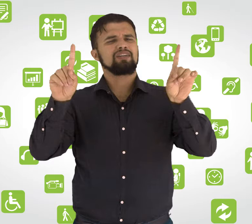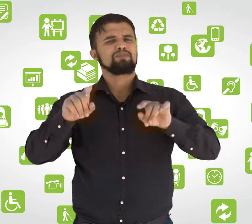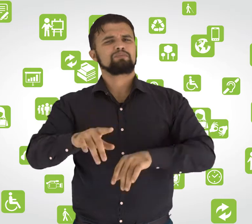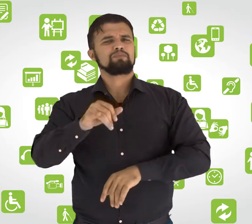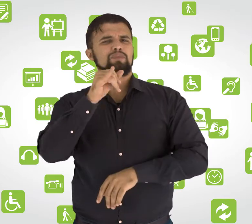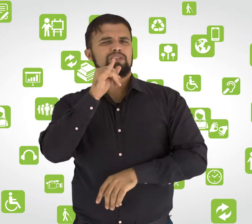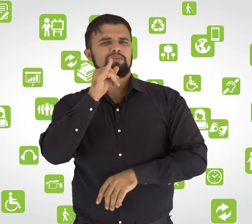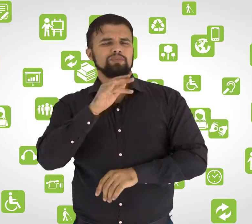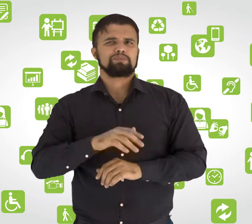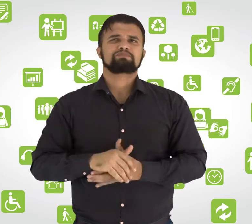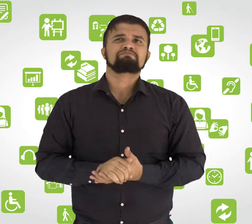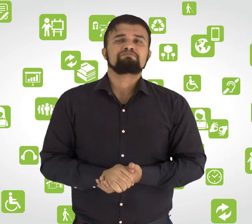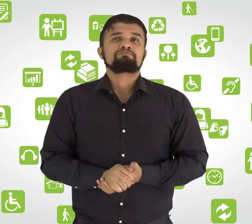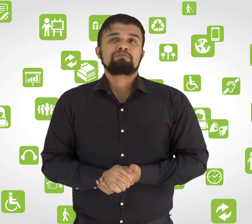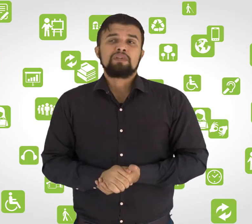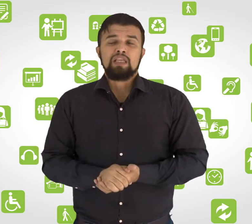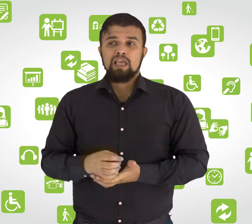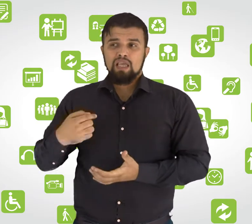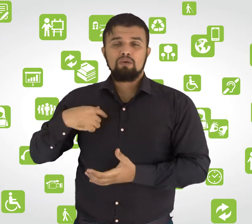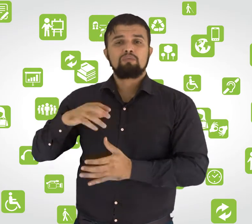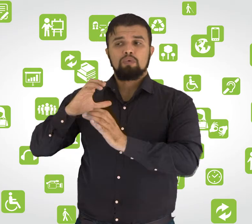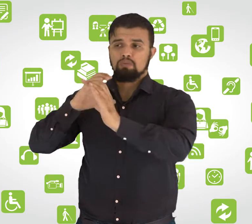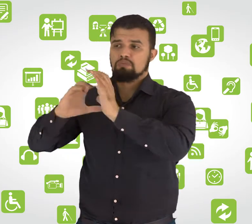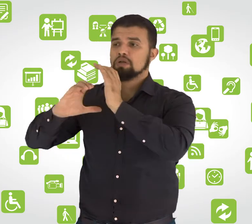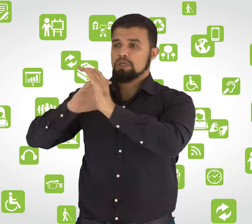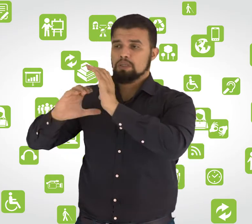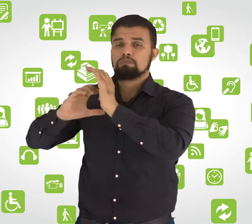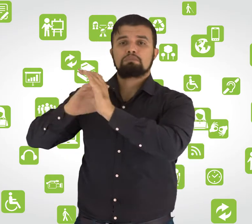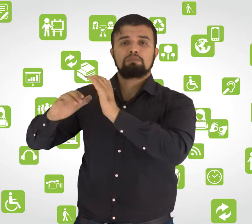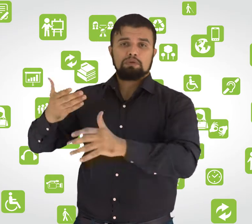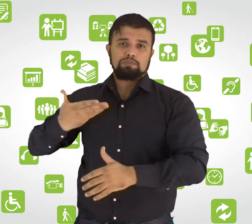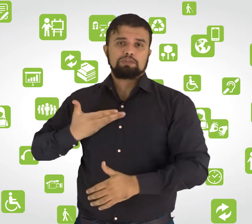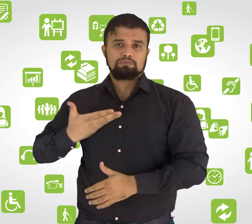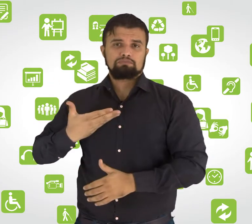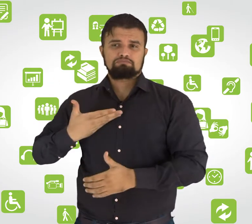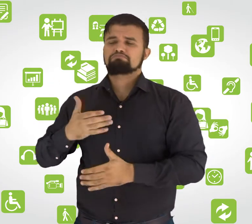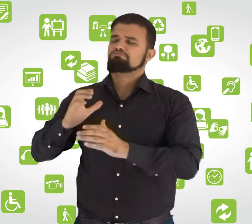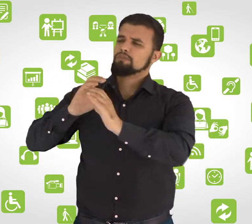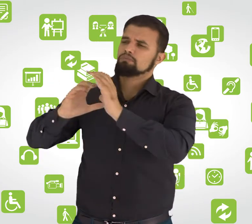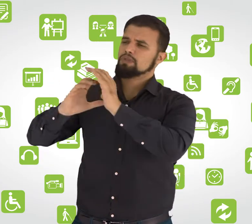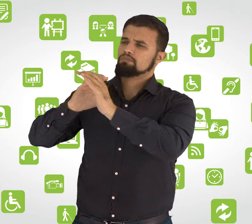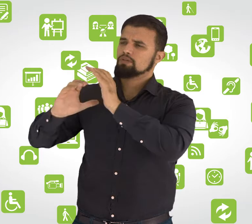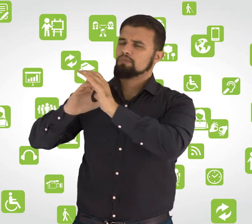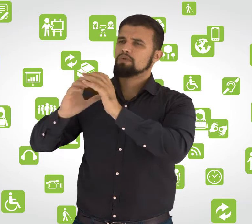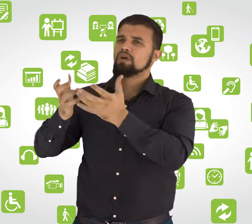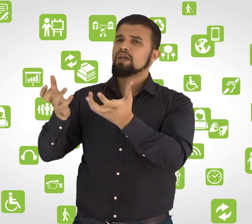Um outro exemplo: eu estou me comunicando com um amigo